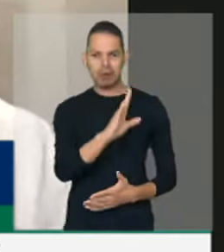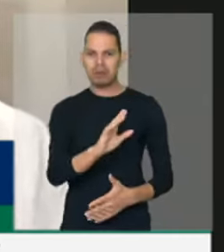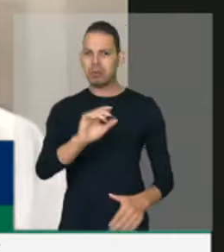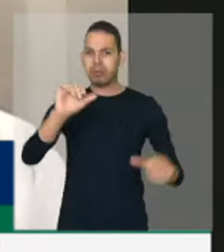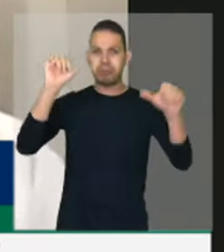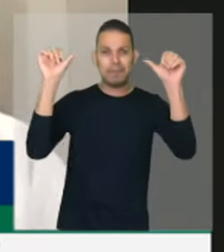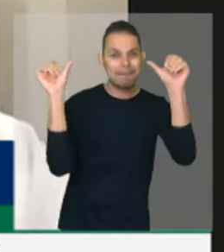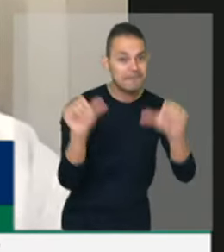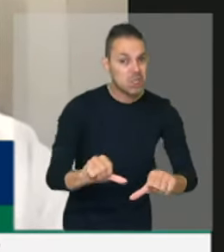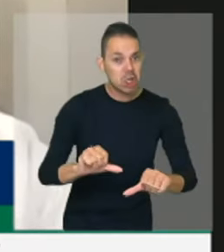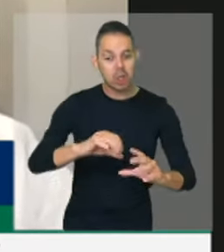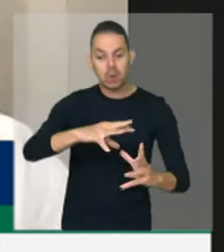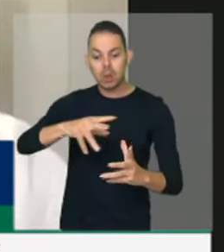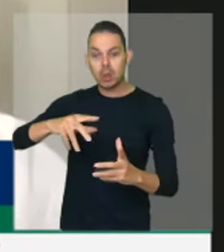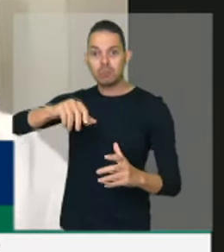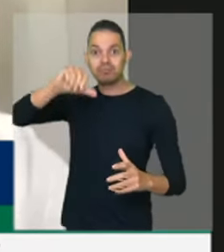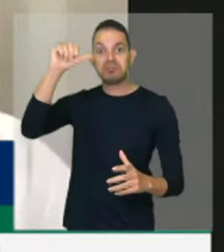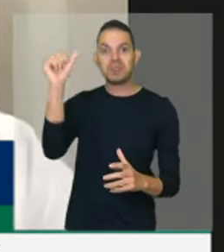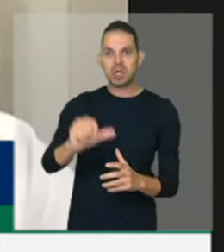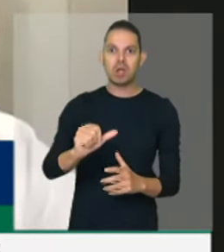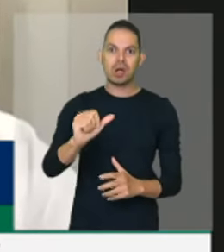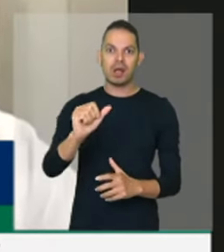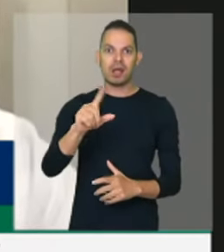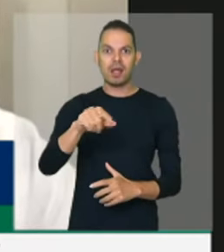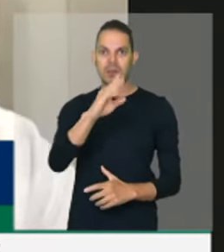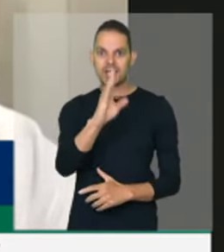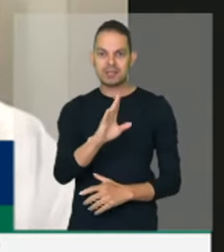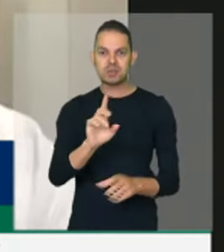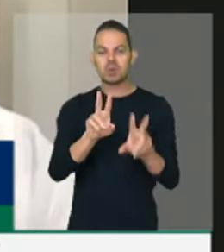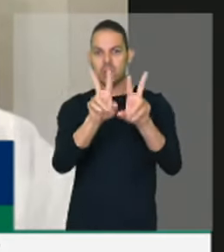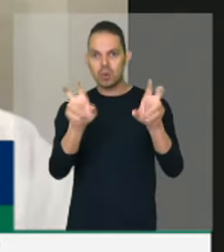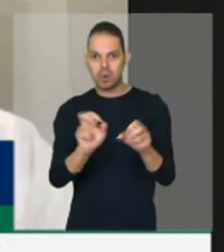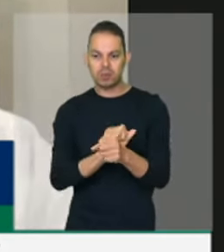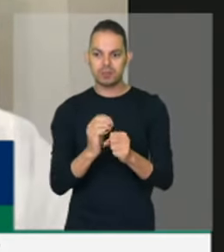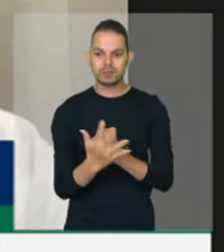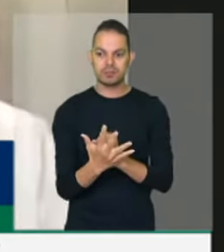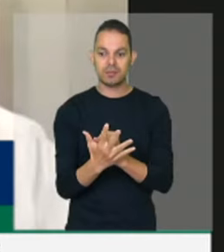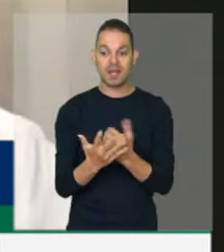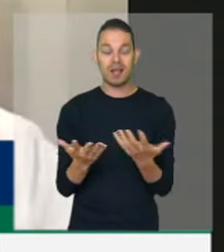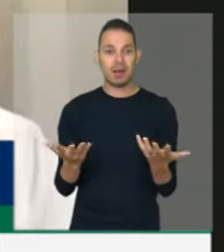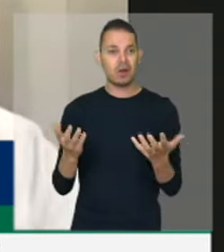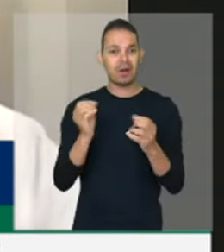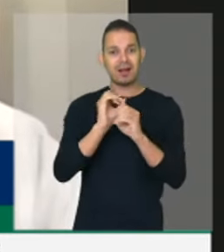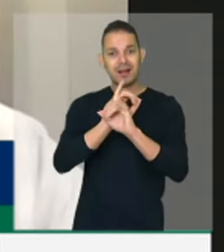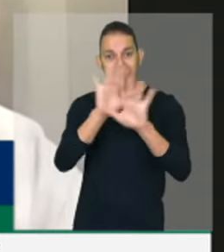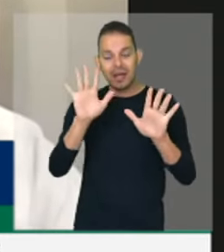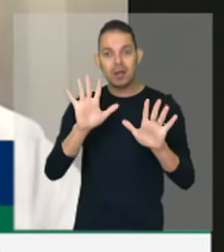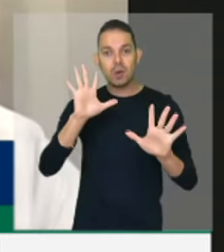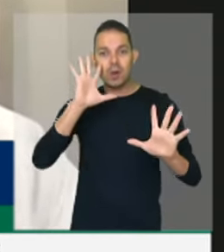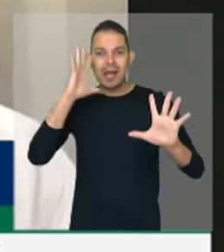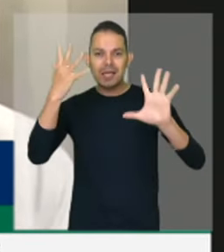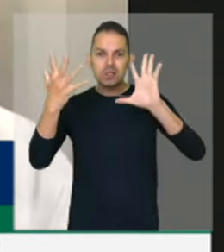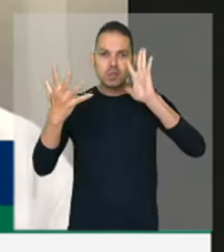NA GESTÃO DA PANDEMIA, AGORA.... É EVIDENTE QUE AS SOLUÇÕES NA ÁREA DE SAÚDE PÚBLICA, DOS PROBLEMAS ECONÔMICOS SOCIAIS DEVERIAM ESTAR EM PRIMEIRO PLANO. É